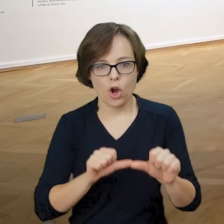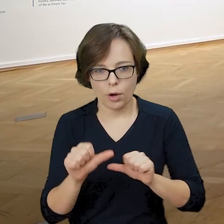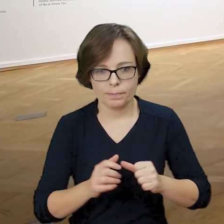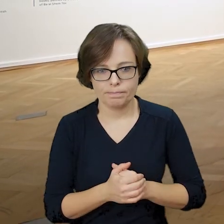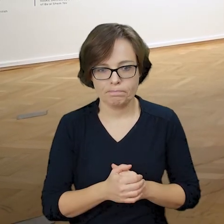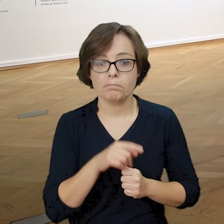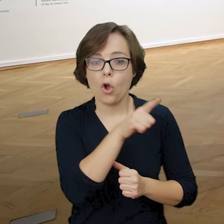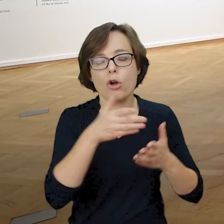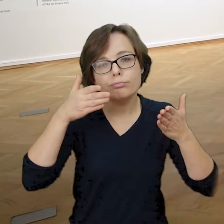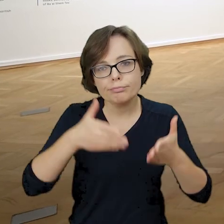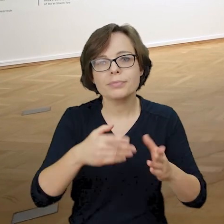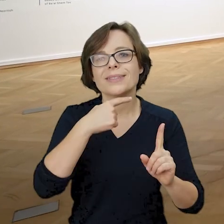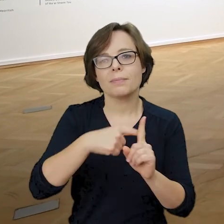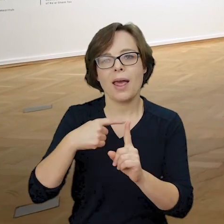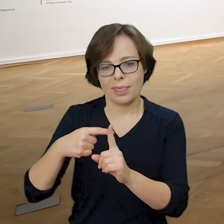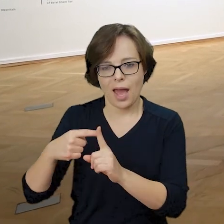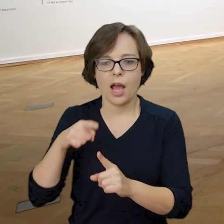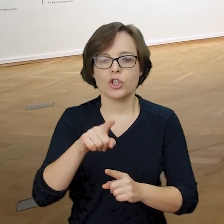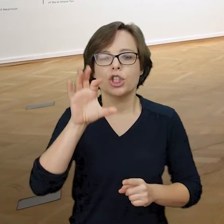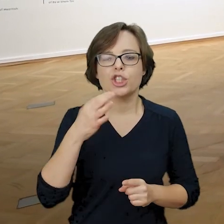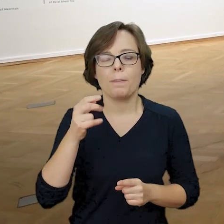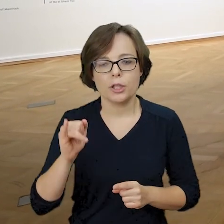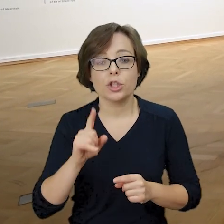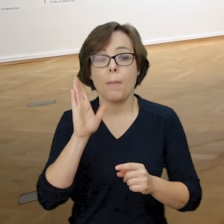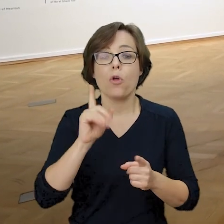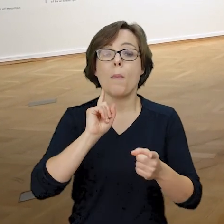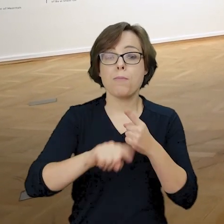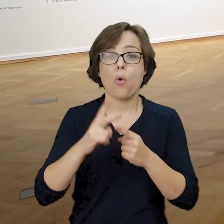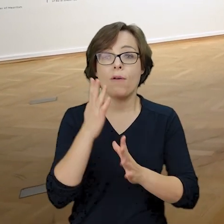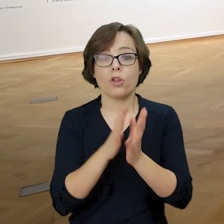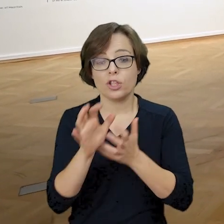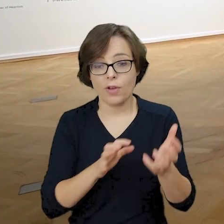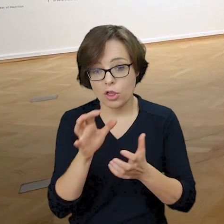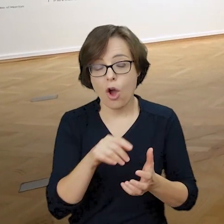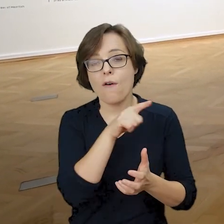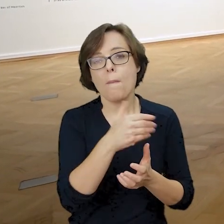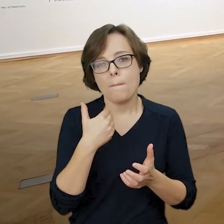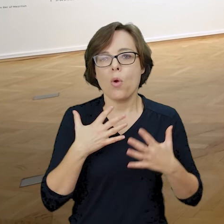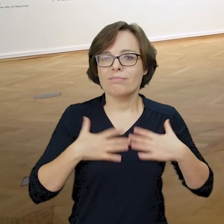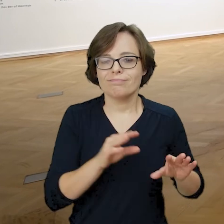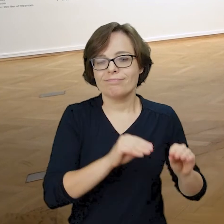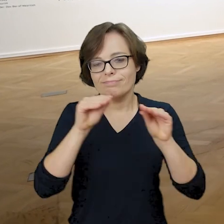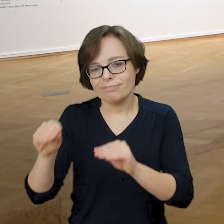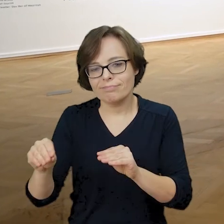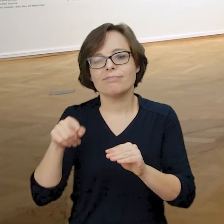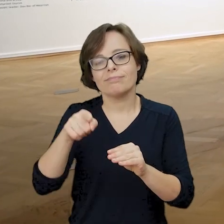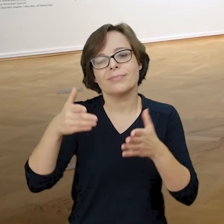Został pochwany na cmentarzu na Śnipiszkach, a po II wojnie światowej jego szczątki zostały przeniesione na cmentarz na Sołtaniszki.